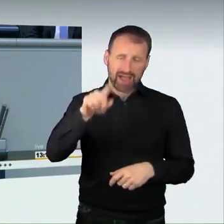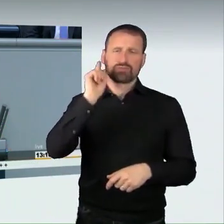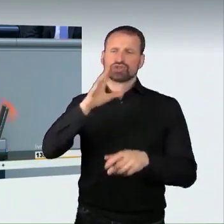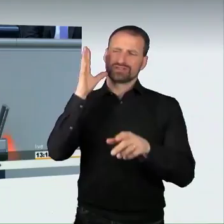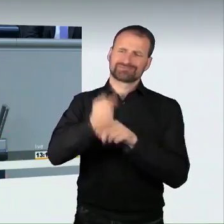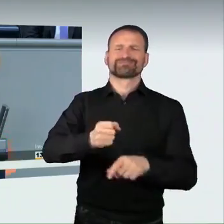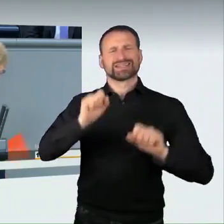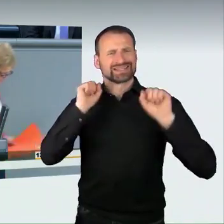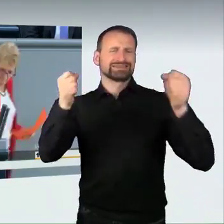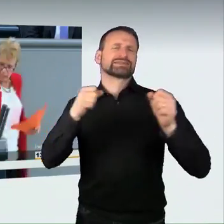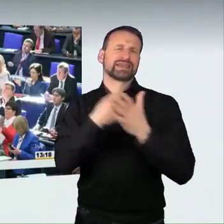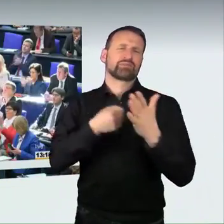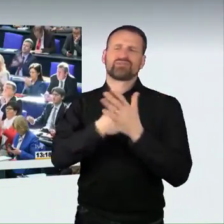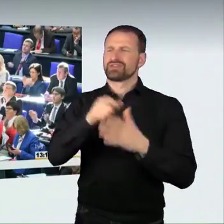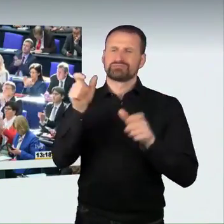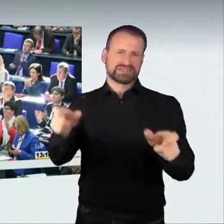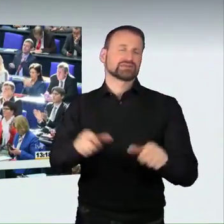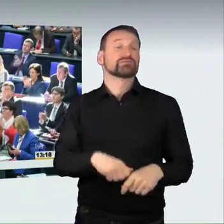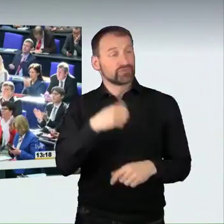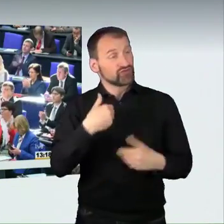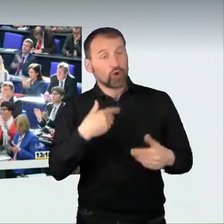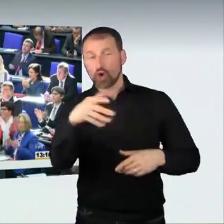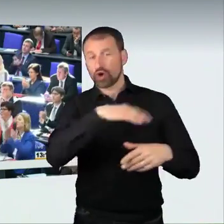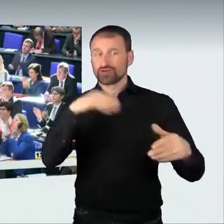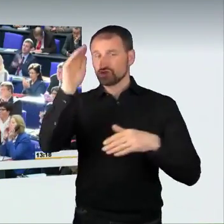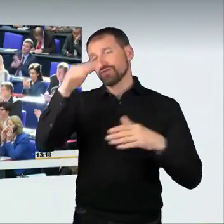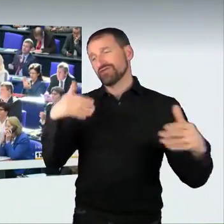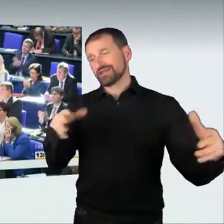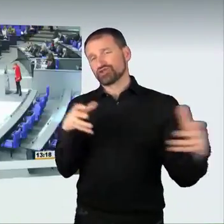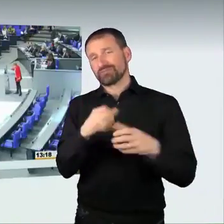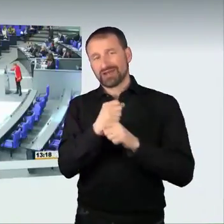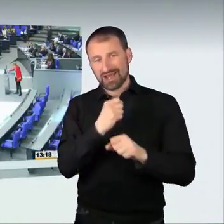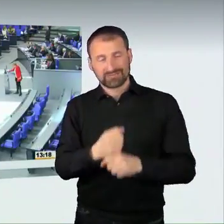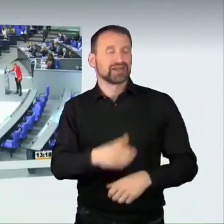auf weitere Zusammenarbeit. (Applaus) (Präsidium): Vielen Dank. Letzter Redner zu diesem Tagesordnungspunkt